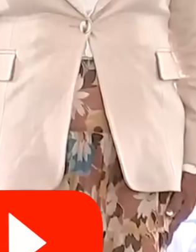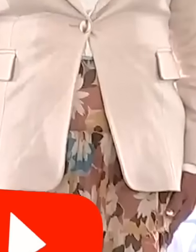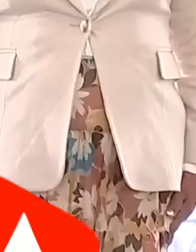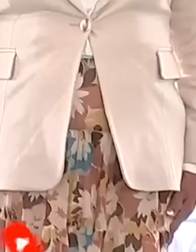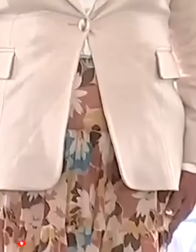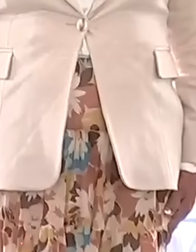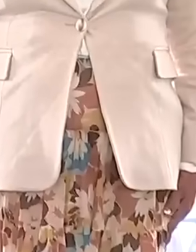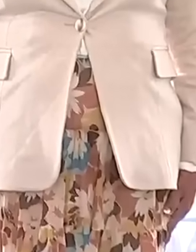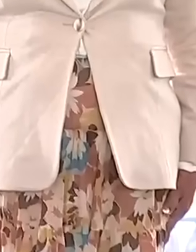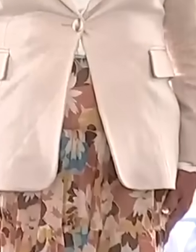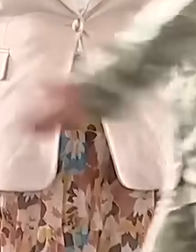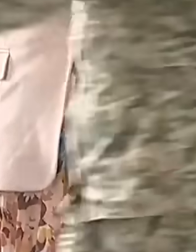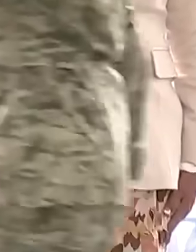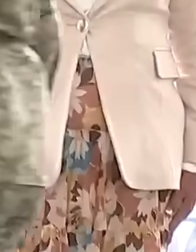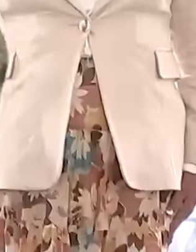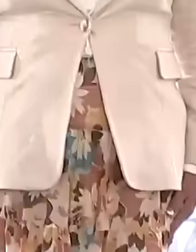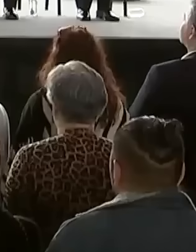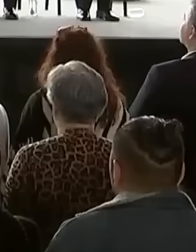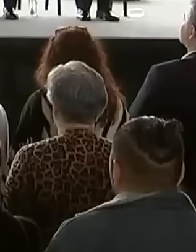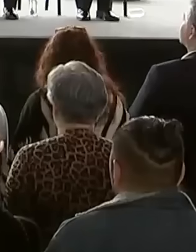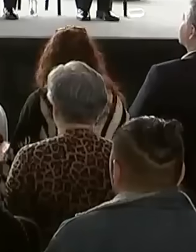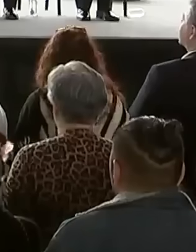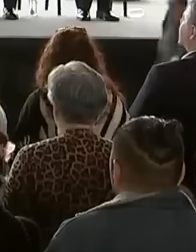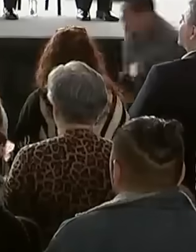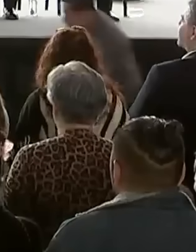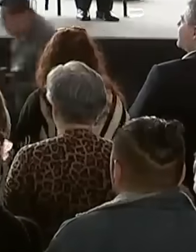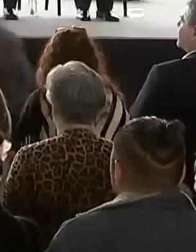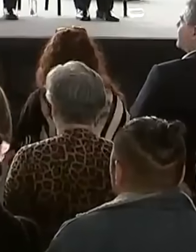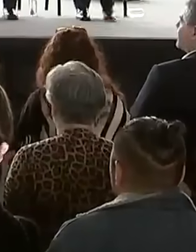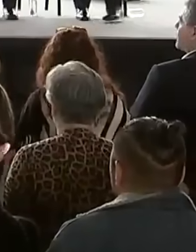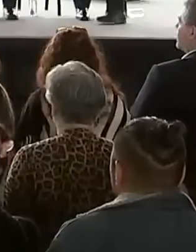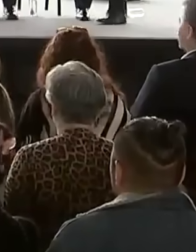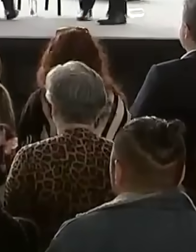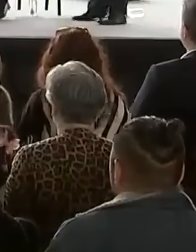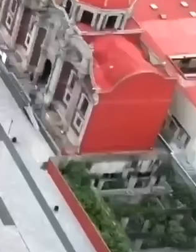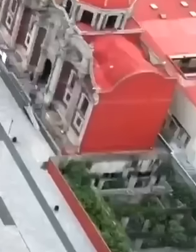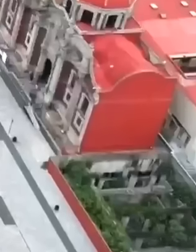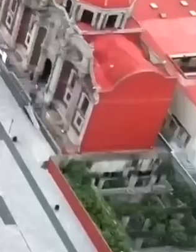de honor a realizar un recorrido por el módulo de destrucción de armas de fuego. [Música]